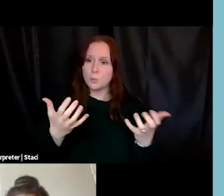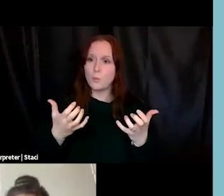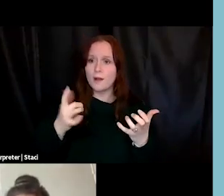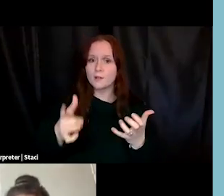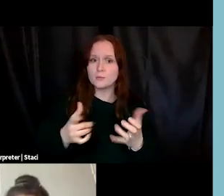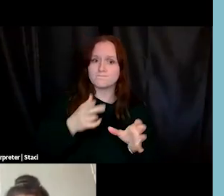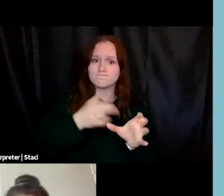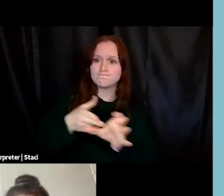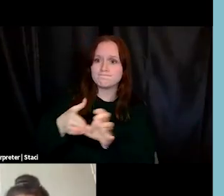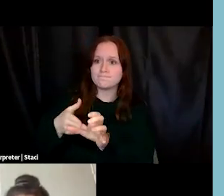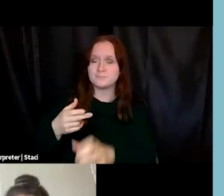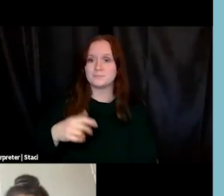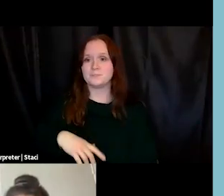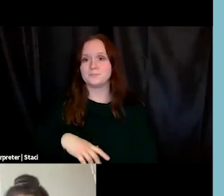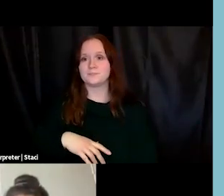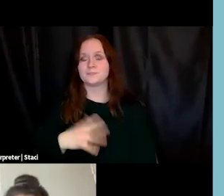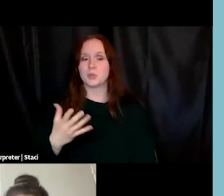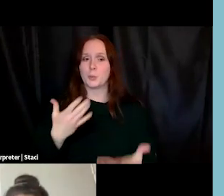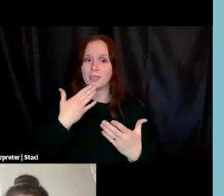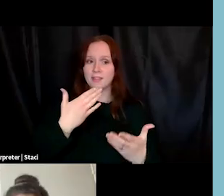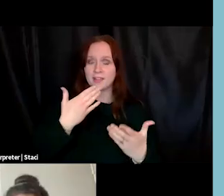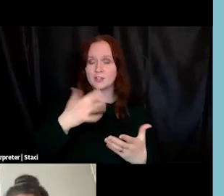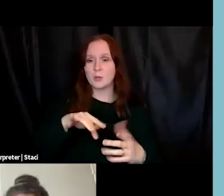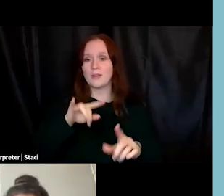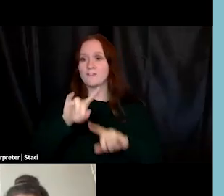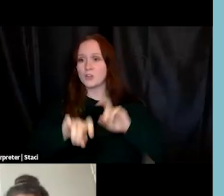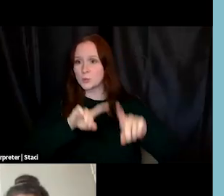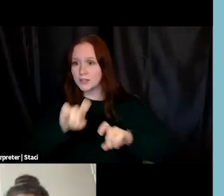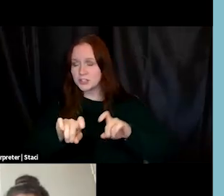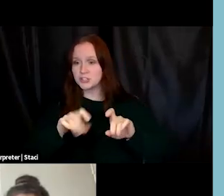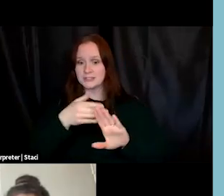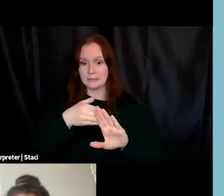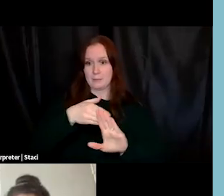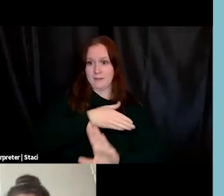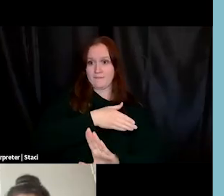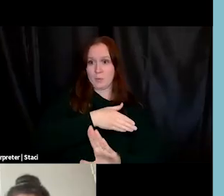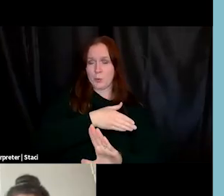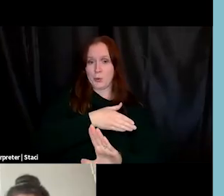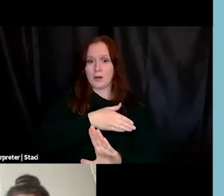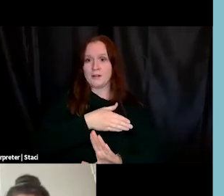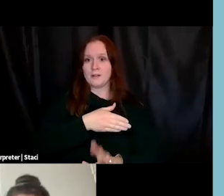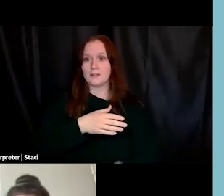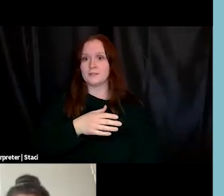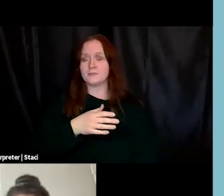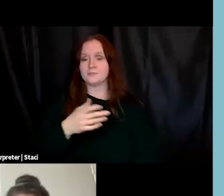El propósito y los objetivos para el webinar de hoy, es nuestra esperanza que al final del webinar,